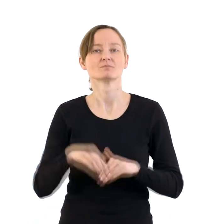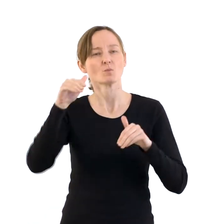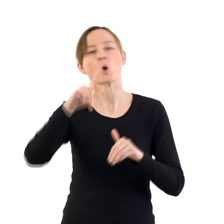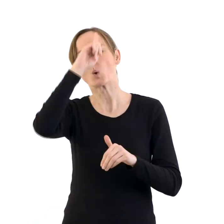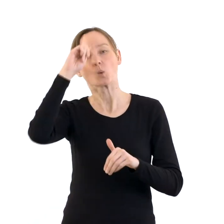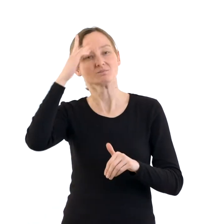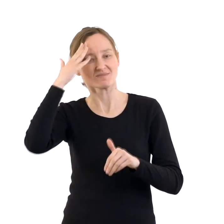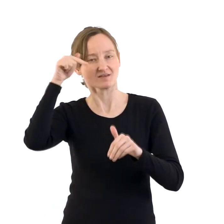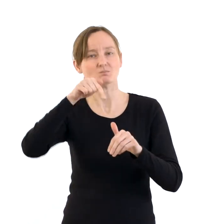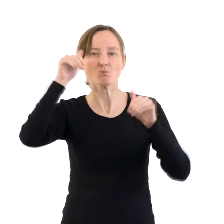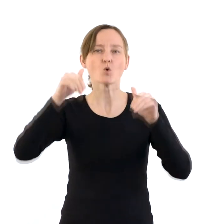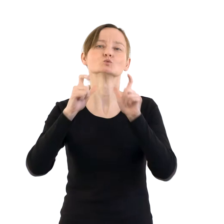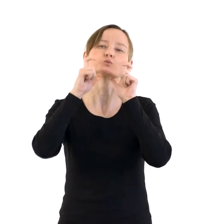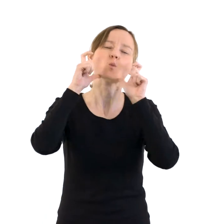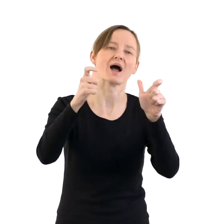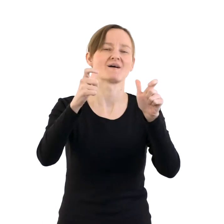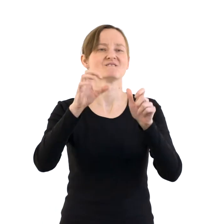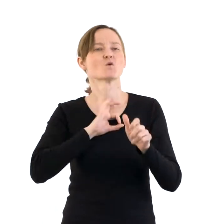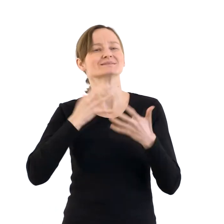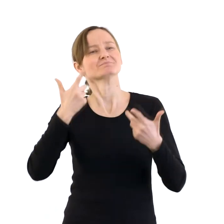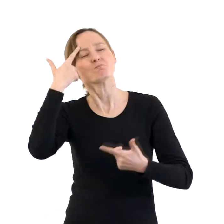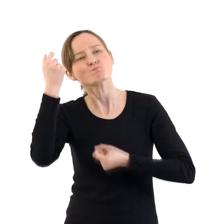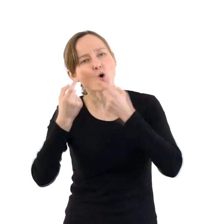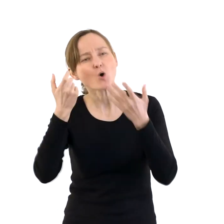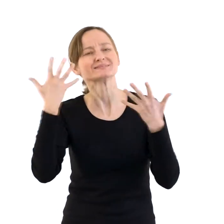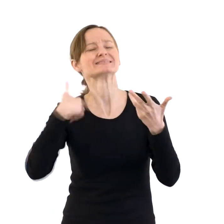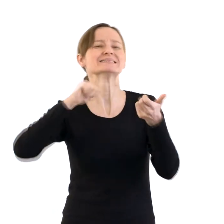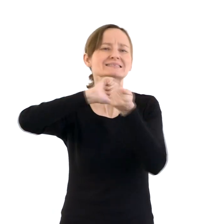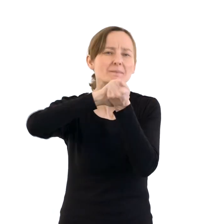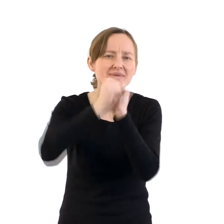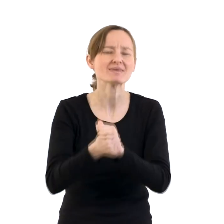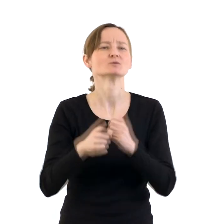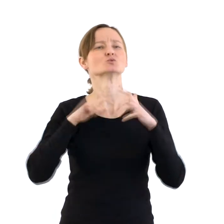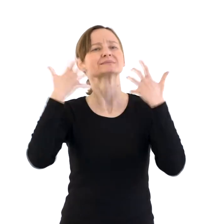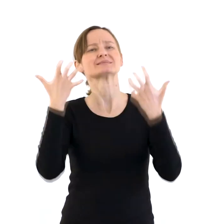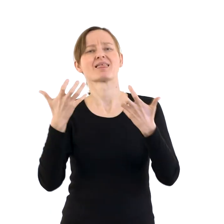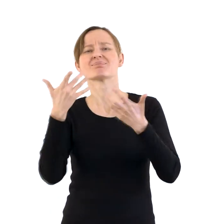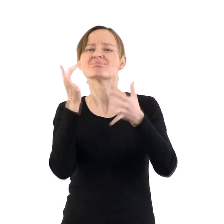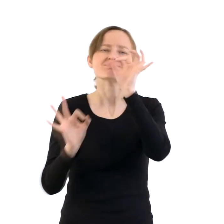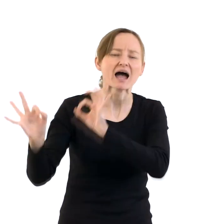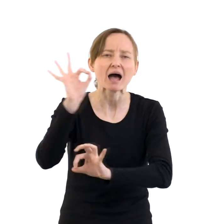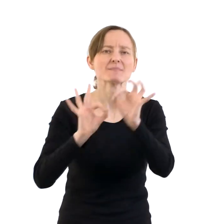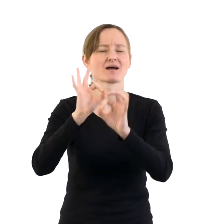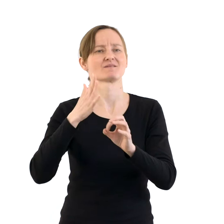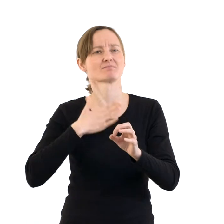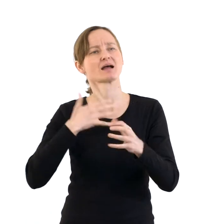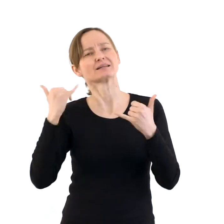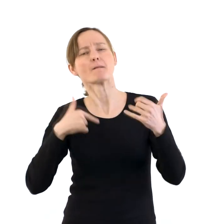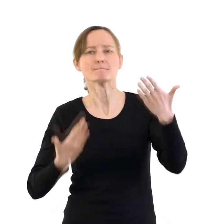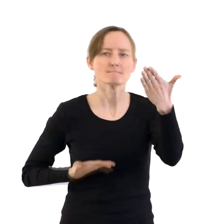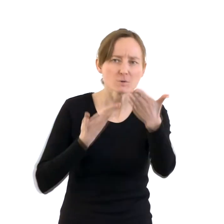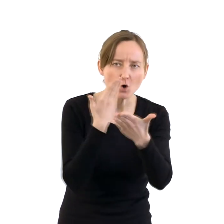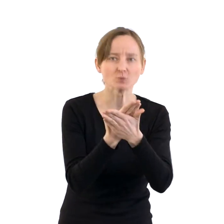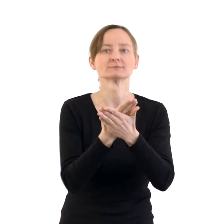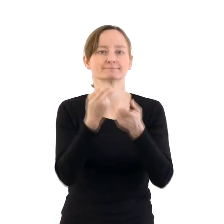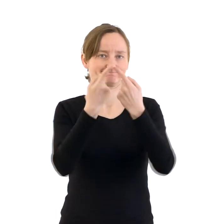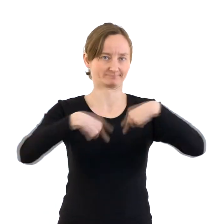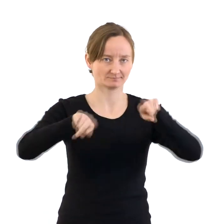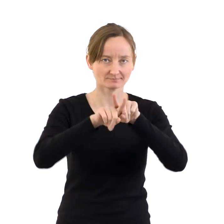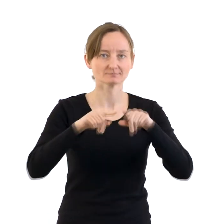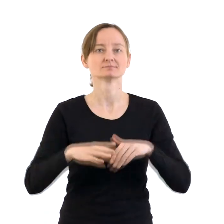w którym mieszkańcy mogą zgłaszać pomysły naprawy, zmian do realizacji.